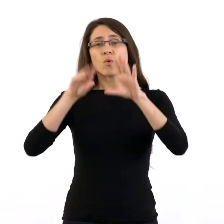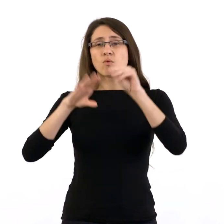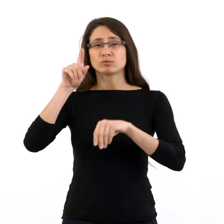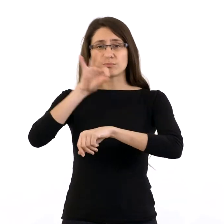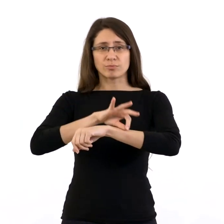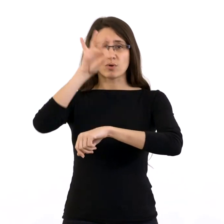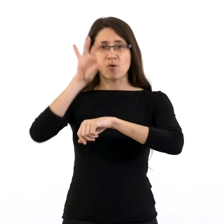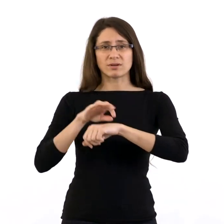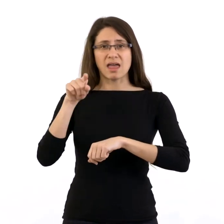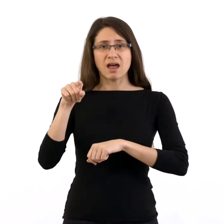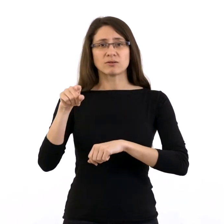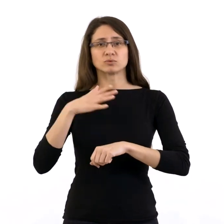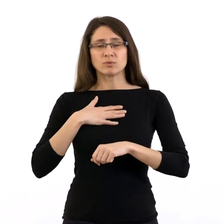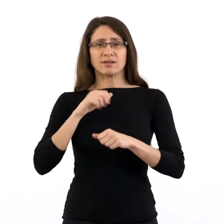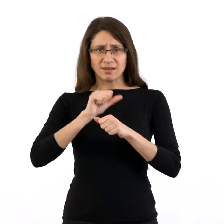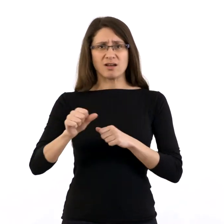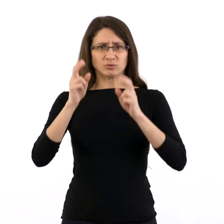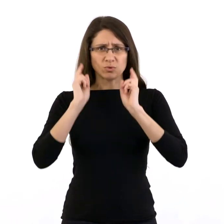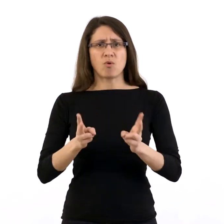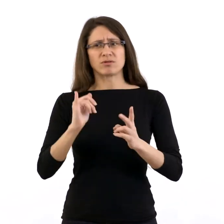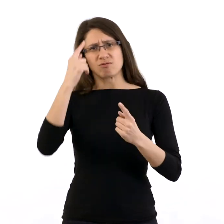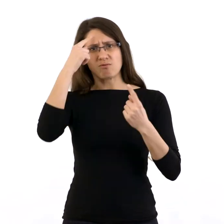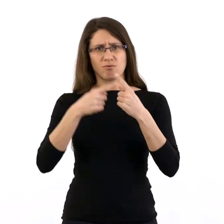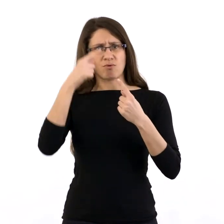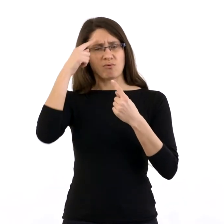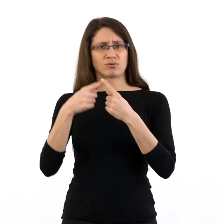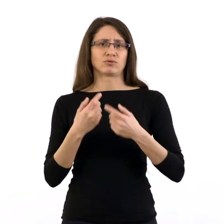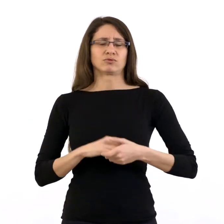realny i przemyślany budżet projektu,